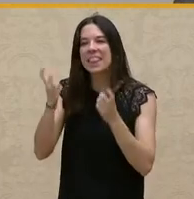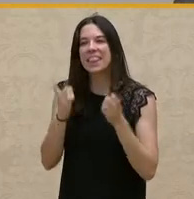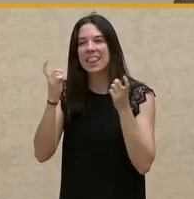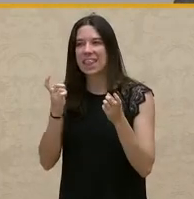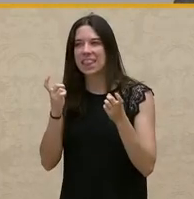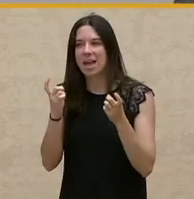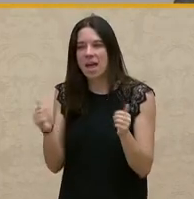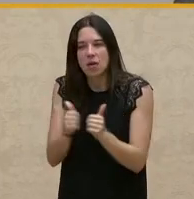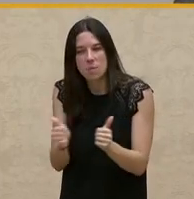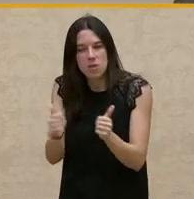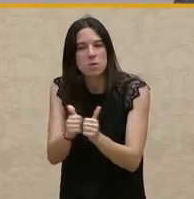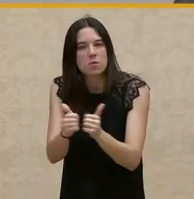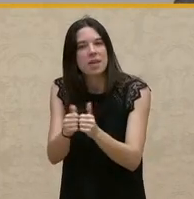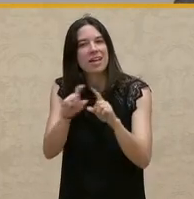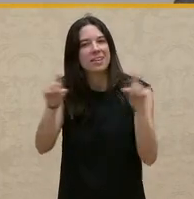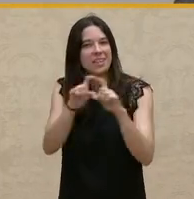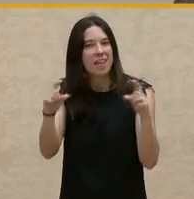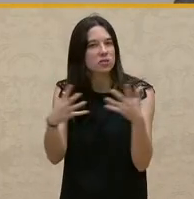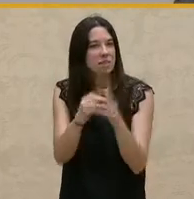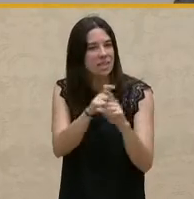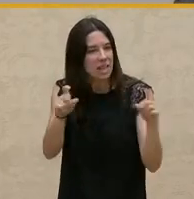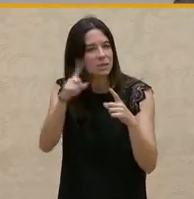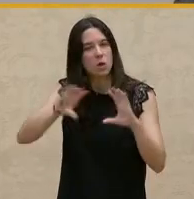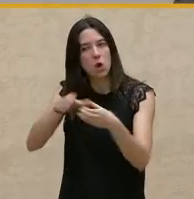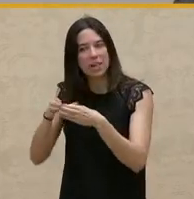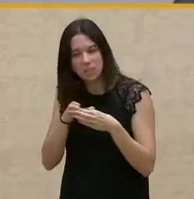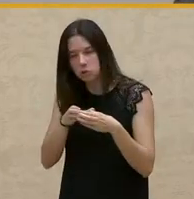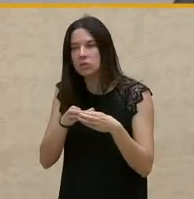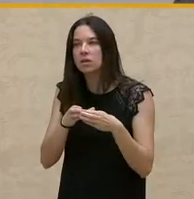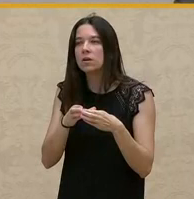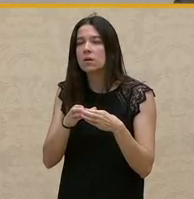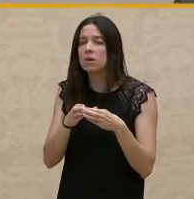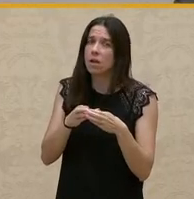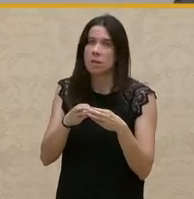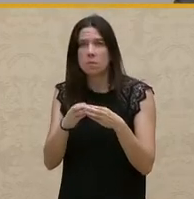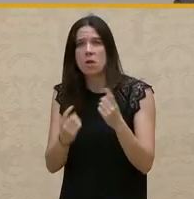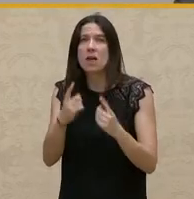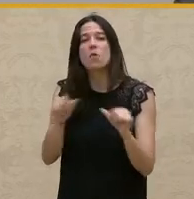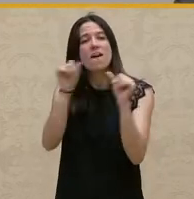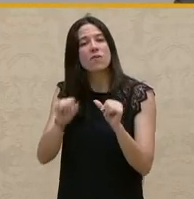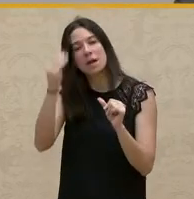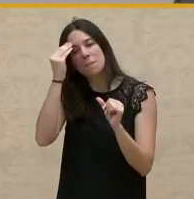lado de todas aquellas entidades y colectivos que, de alguna manera, piensan que podemos ser